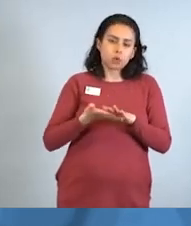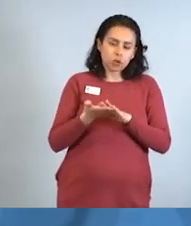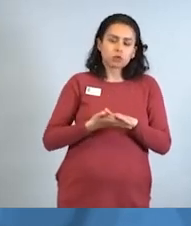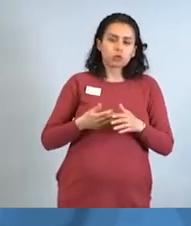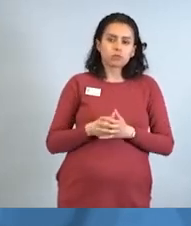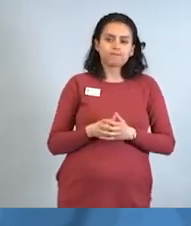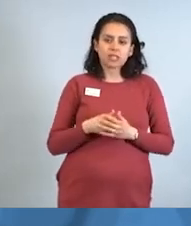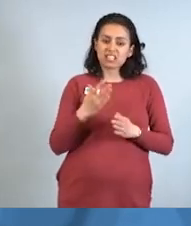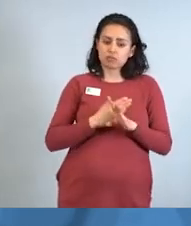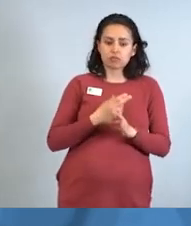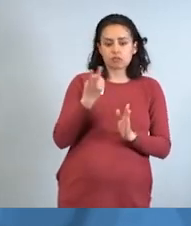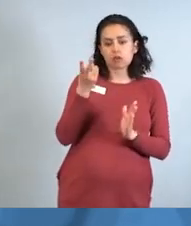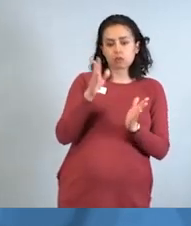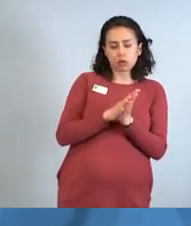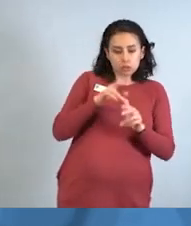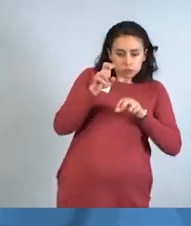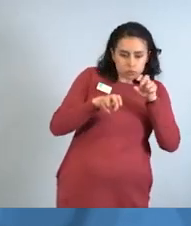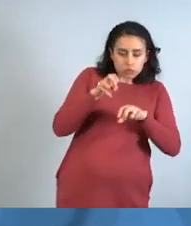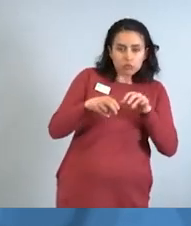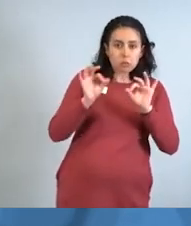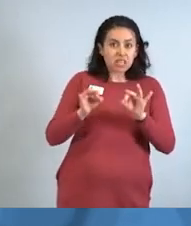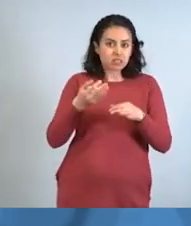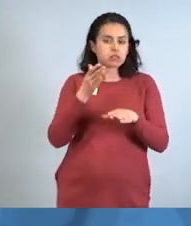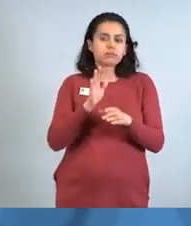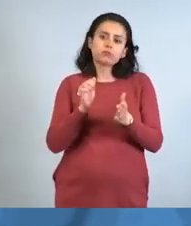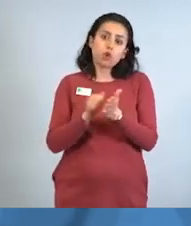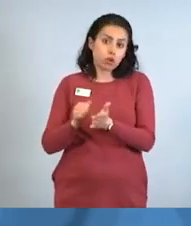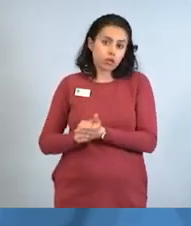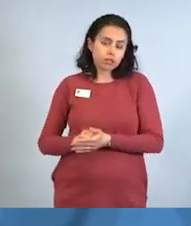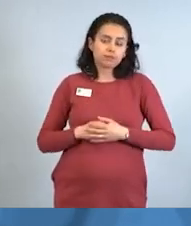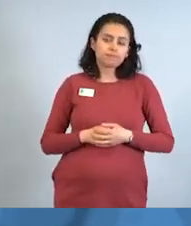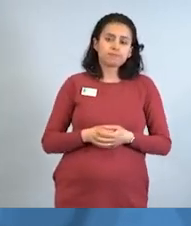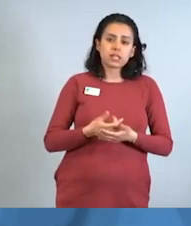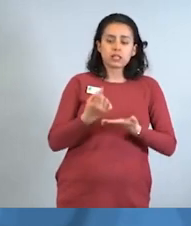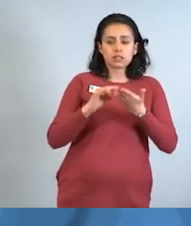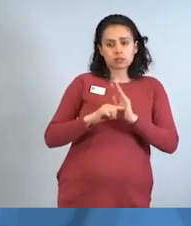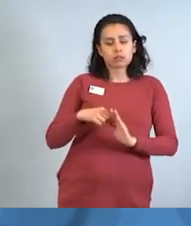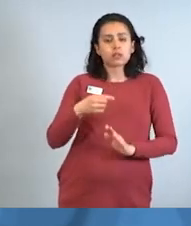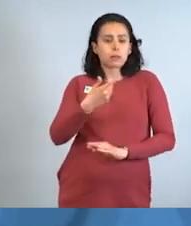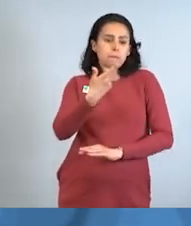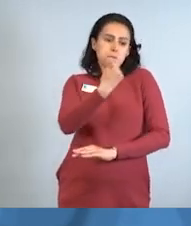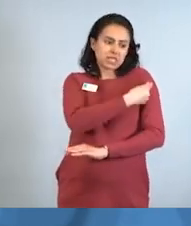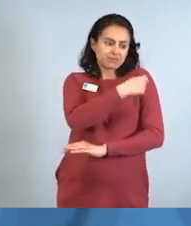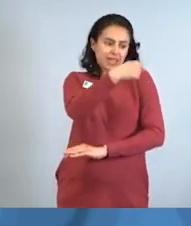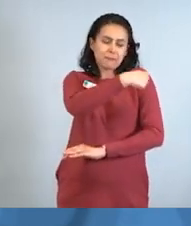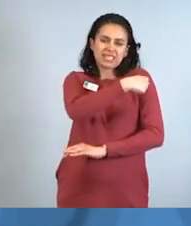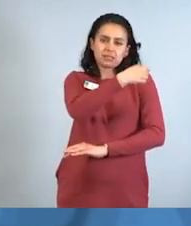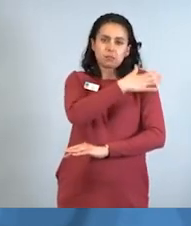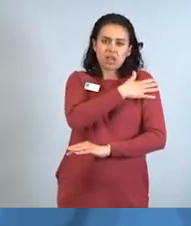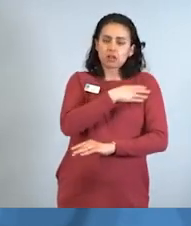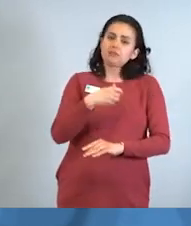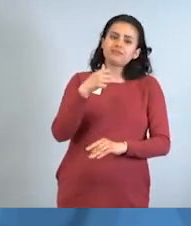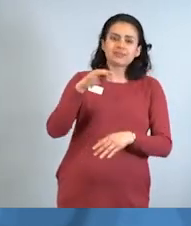Tiedämme, että tyyppilliset oireet rokottamisen jälkeen ovat pistospaikan kipu, punoitus, turvotus ja kuumotus.